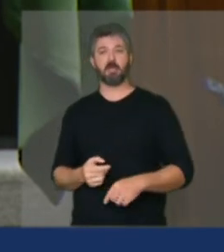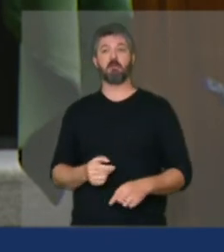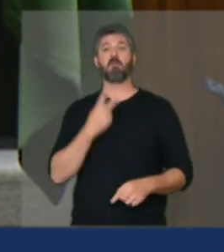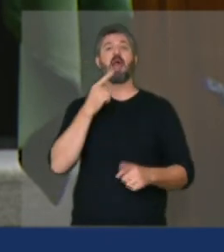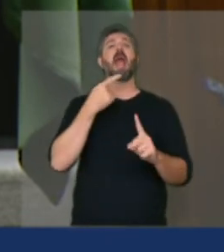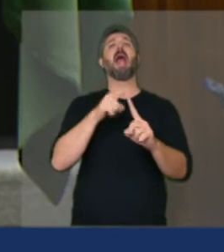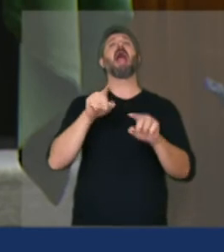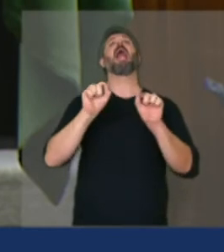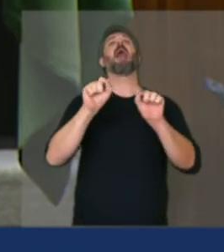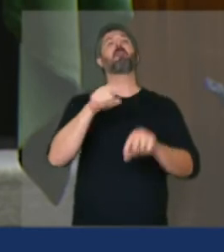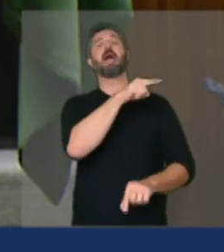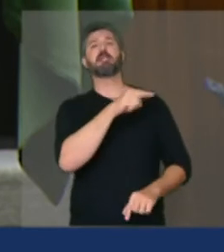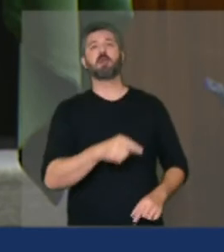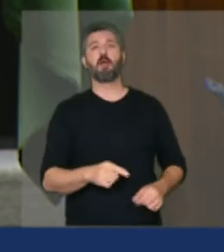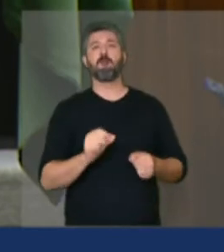DEMOCRACIA NO BRASIL. PORTANTO, PESSOAL, FIQUEMOS